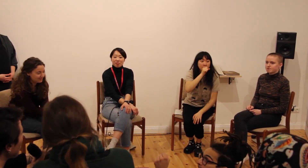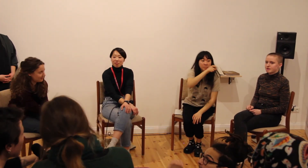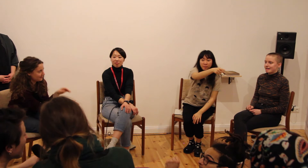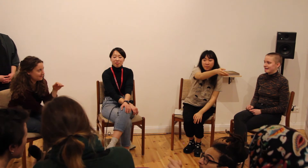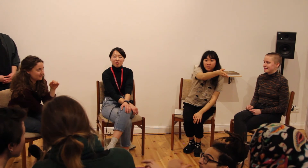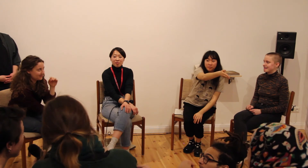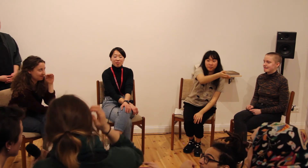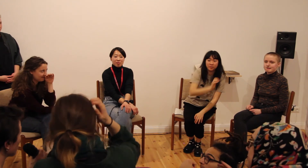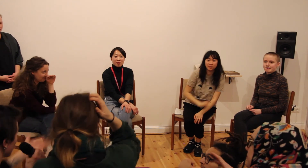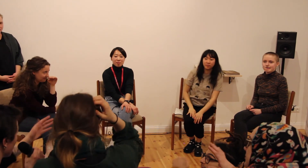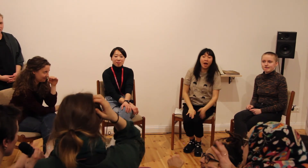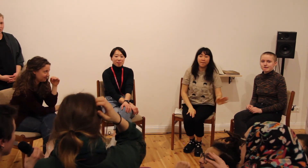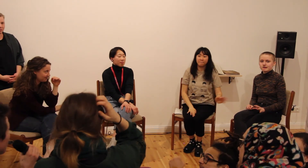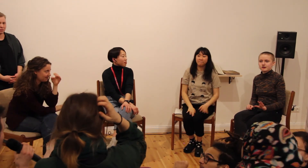Bei uns in Südkorea war es genauso.